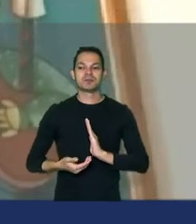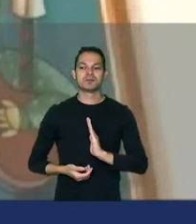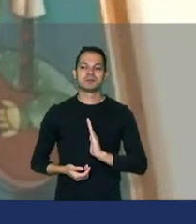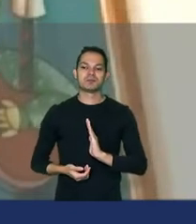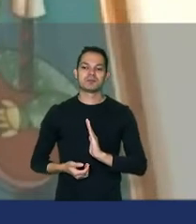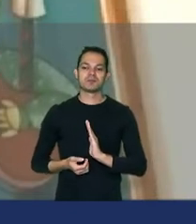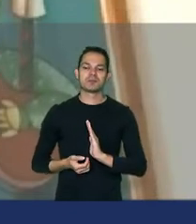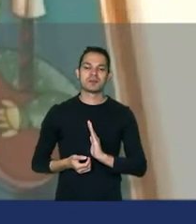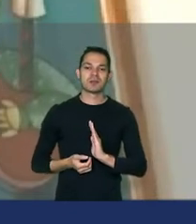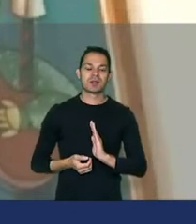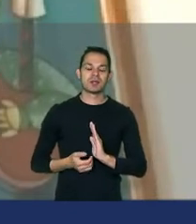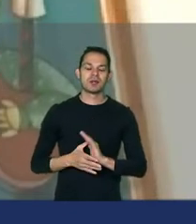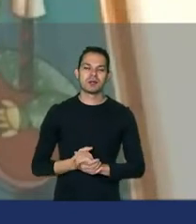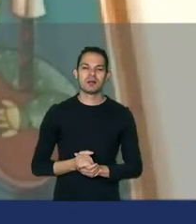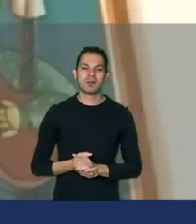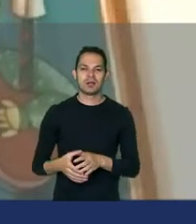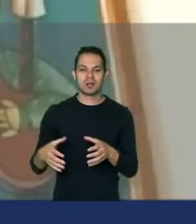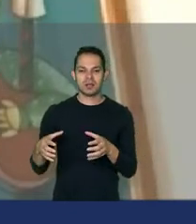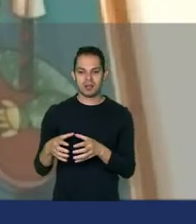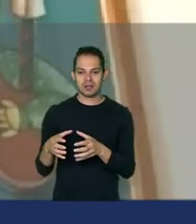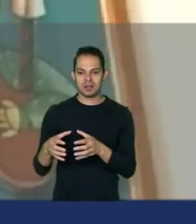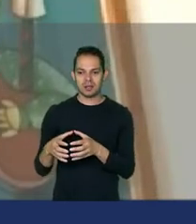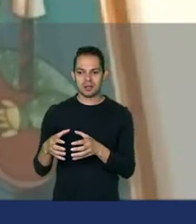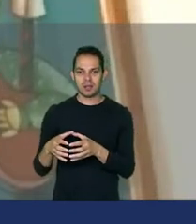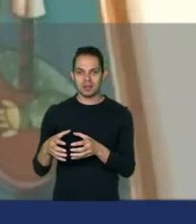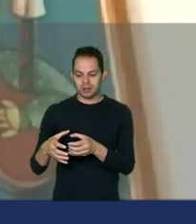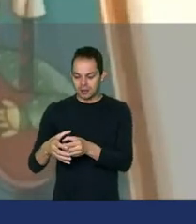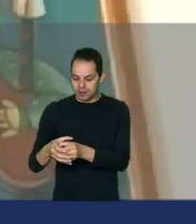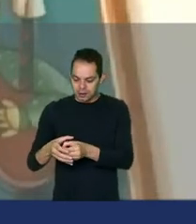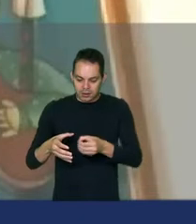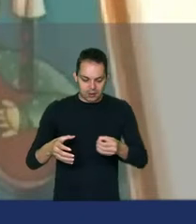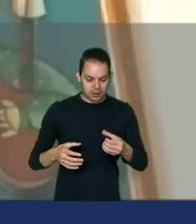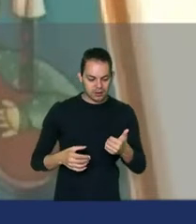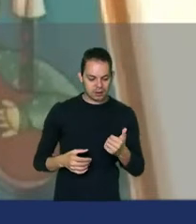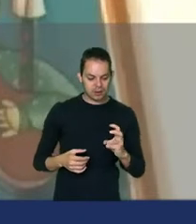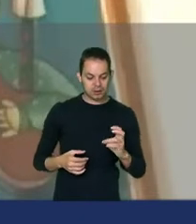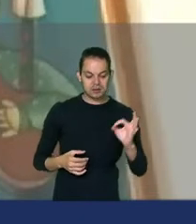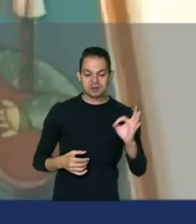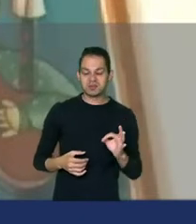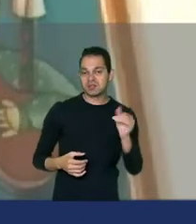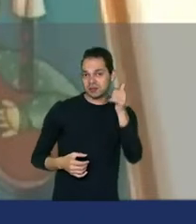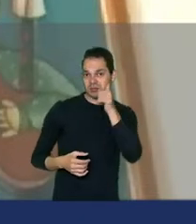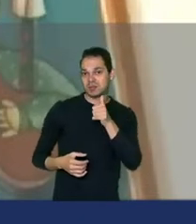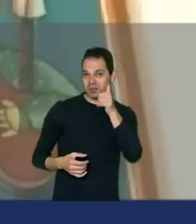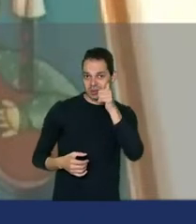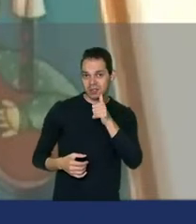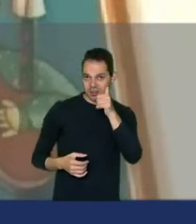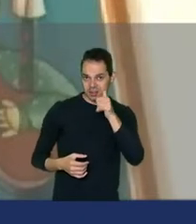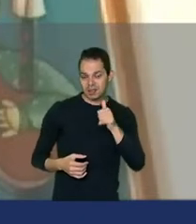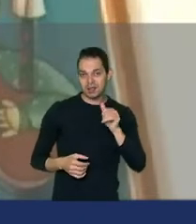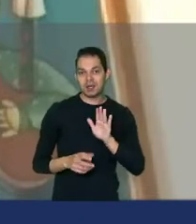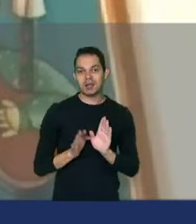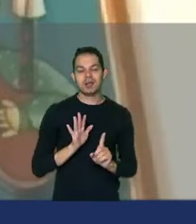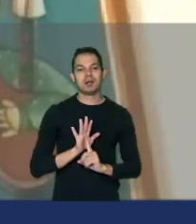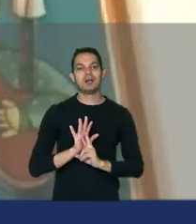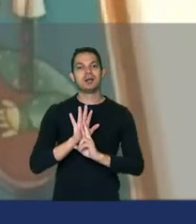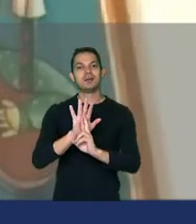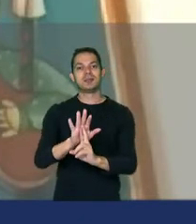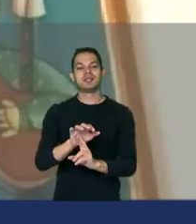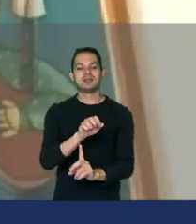NÓS SOMOS DESSA CASA APENAS 15% DENTRE OS REPRESENTANTES DE UM SEGMENTO DA SOCIEDADE